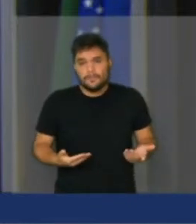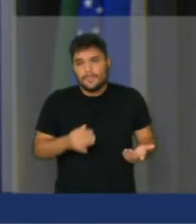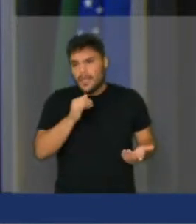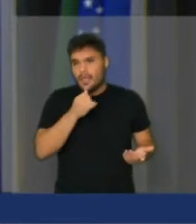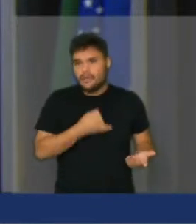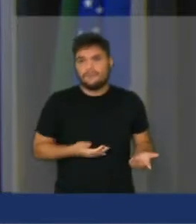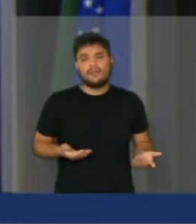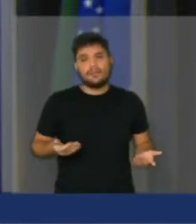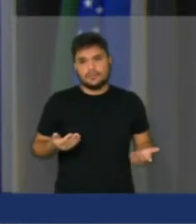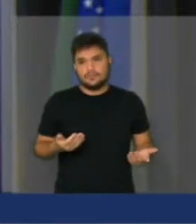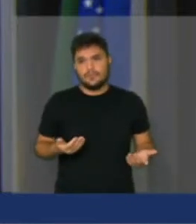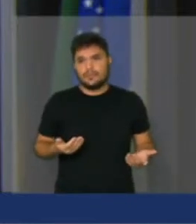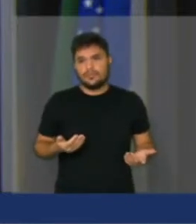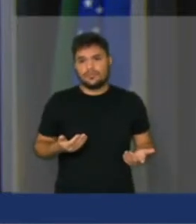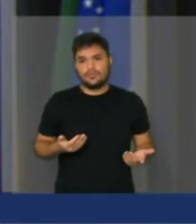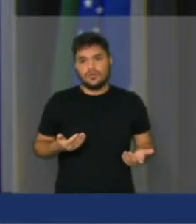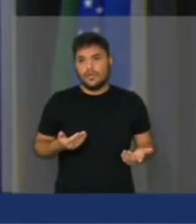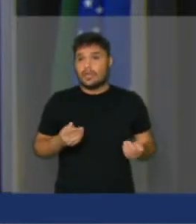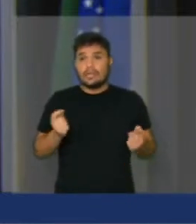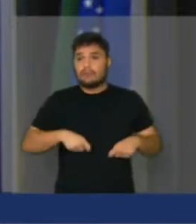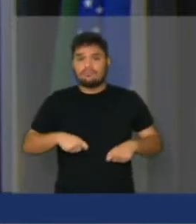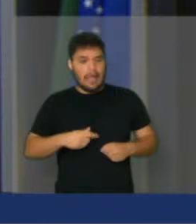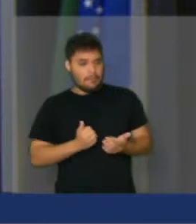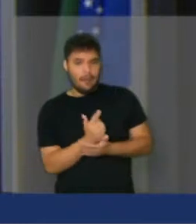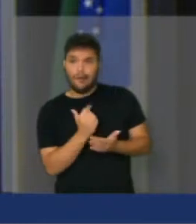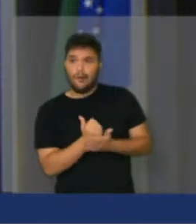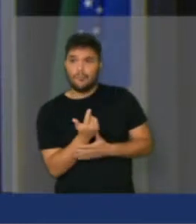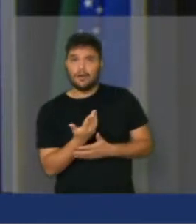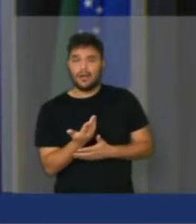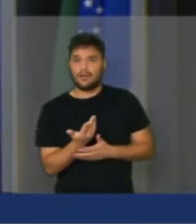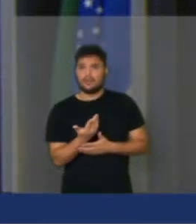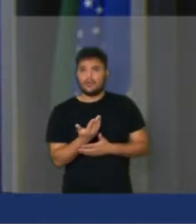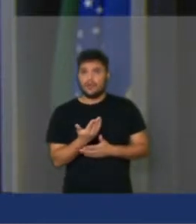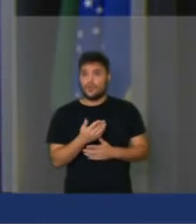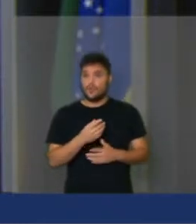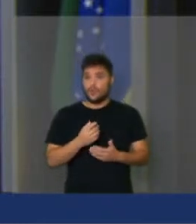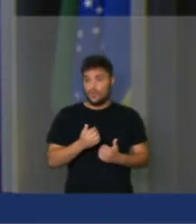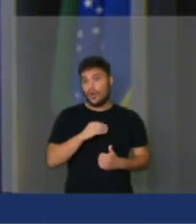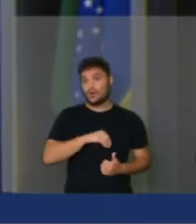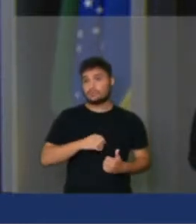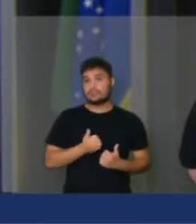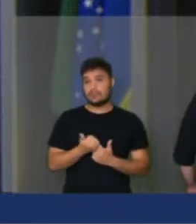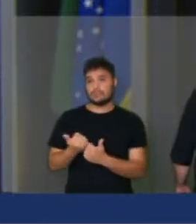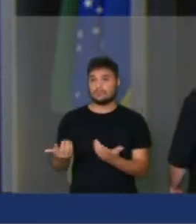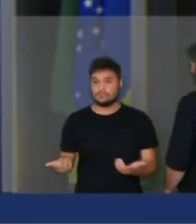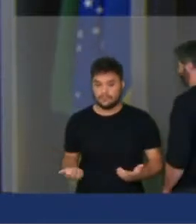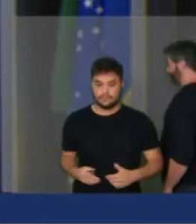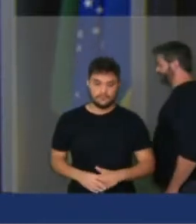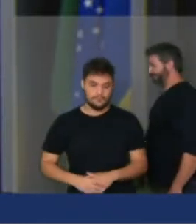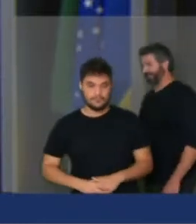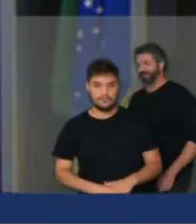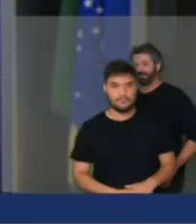PODER DE COMPRA ALGUM INCLUSIVE O AUXÍLIO, HOJE NÃO É SUFICIENTE SEQUER PARA COMPRAR UM BOTIJÃO DE GÁS E NÓS ESTAMOS DIANTE DE UMA